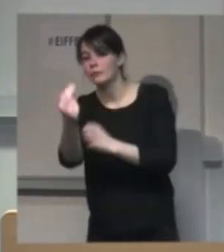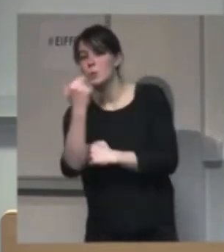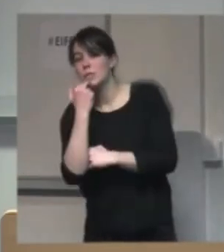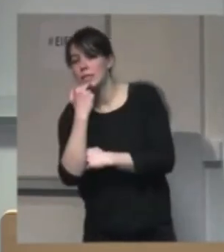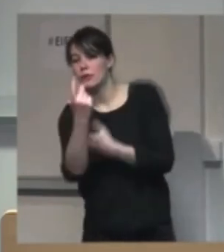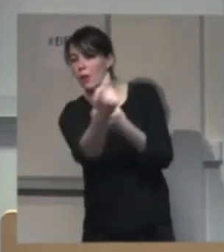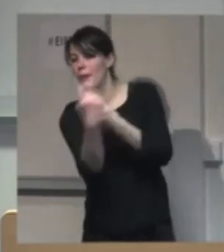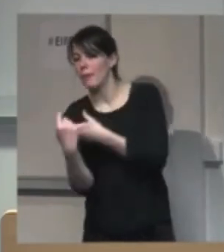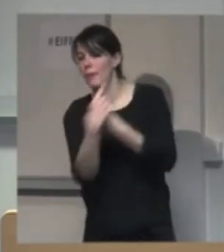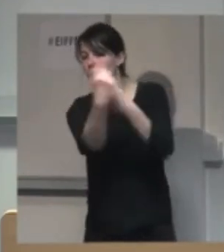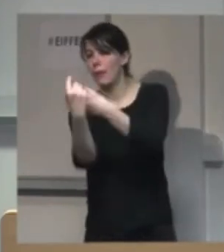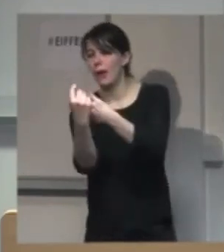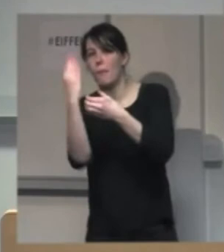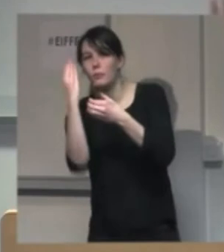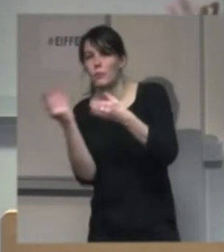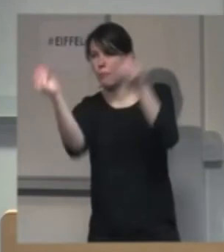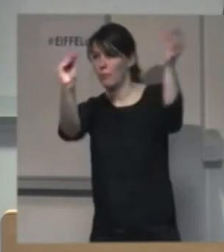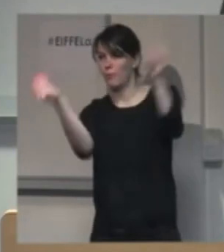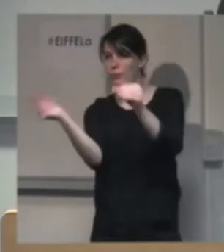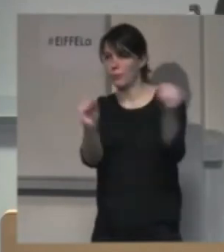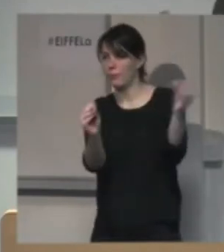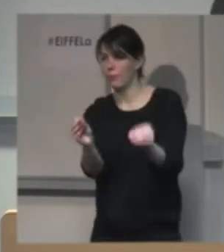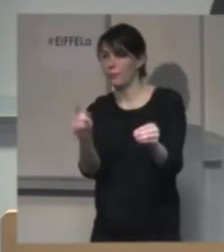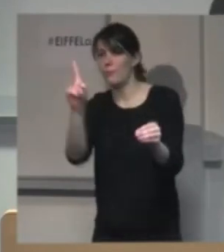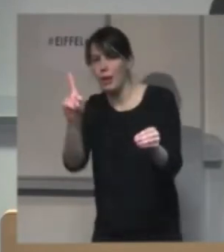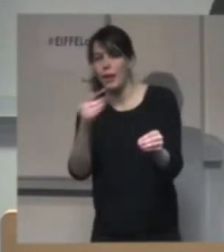des briques qui sont par FUN et des briques qui sont d'edX.